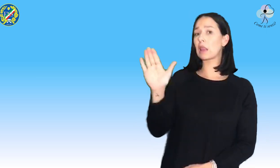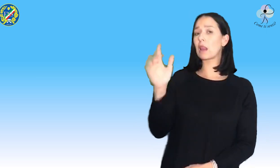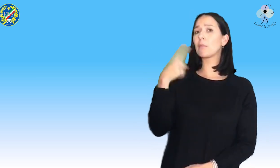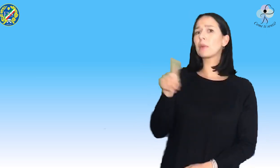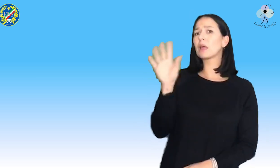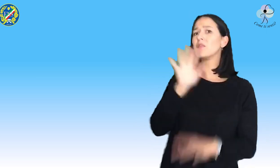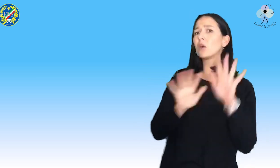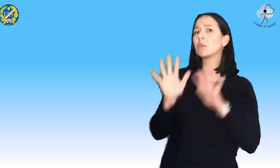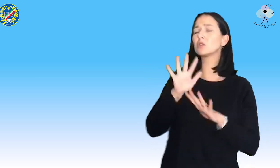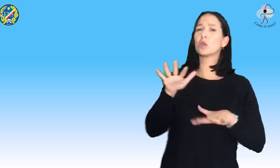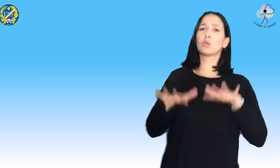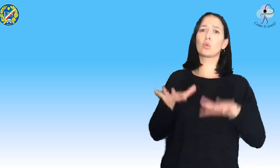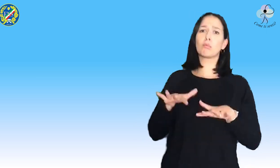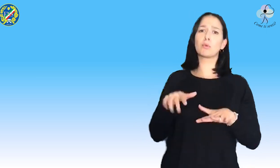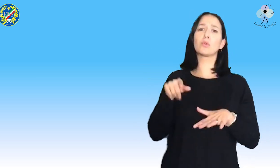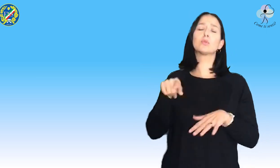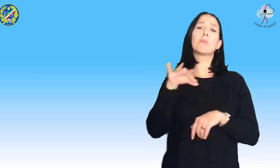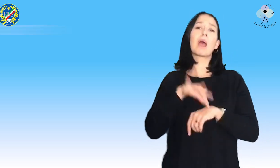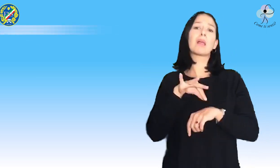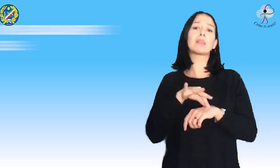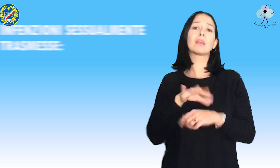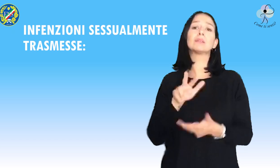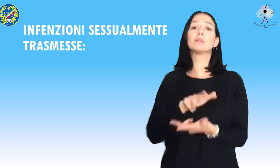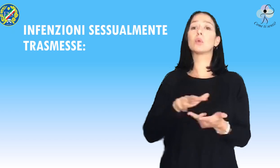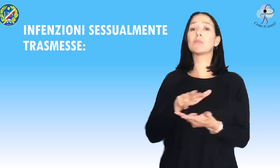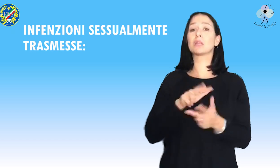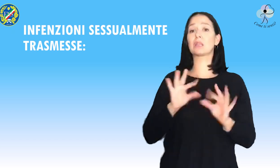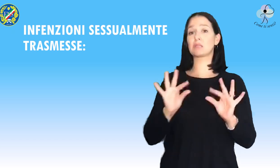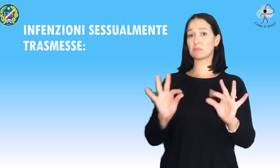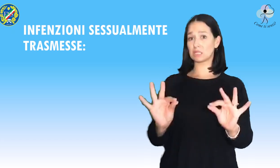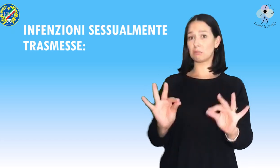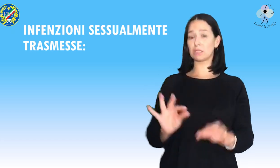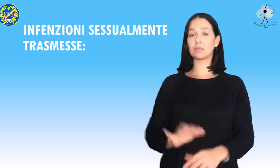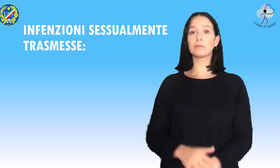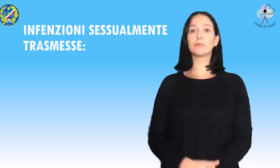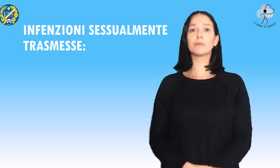a cui poter scrivere in caso di dubbi sulle infezioni sessualmente trasmesse